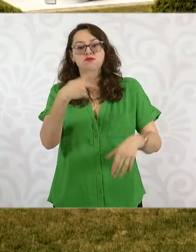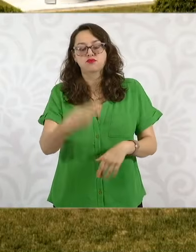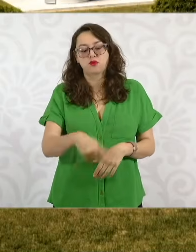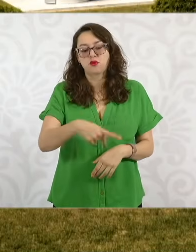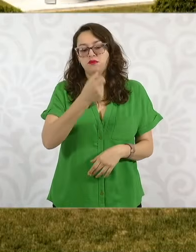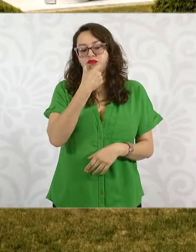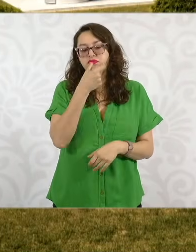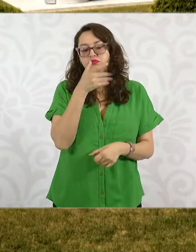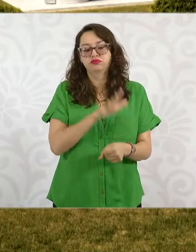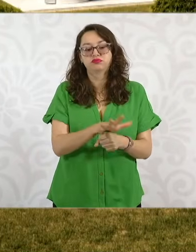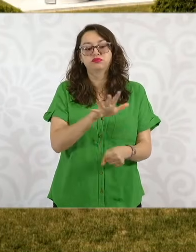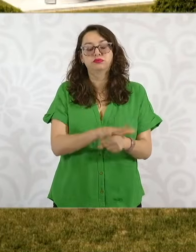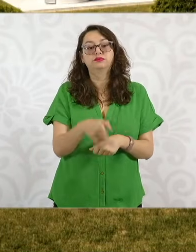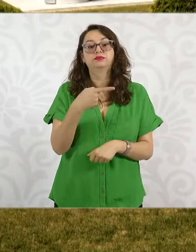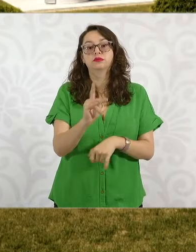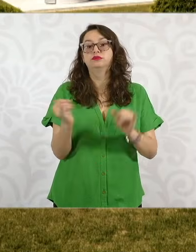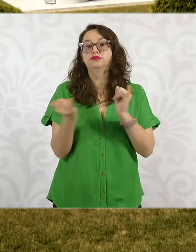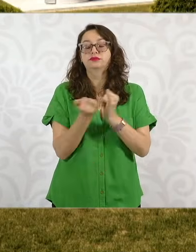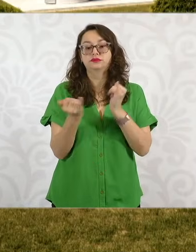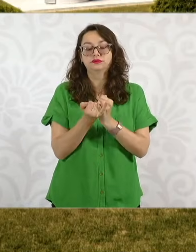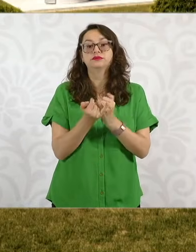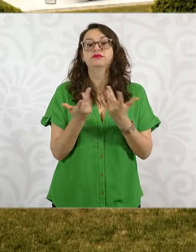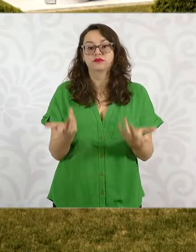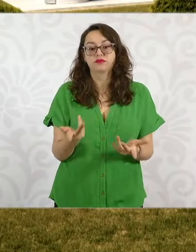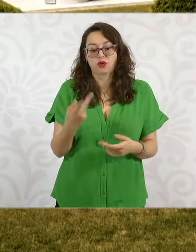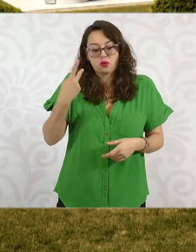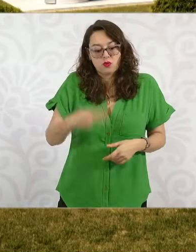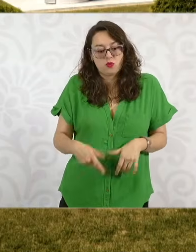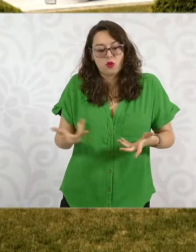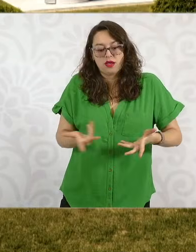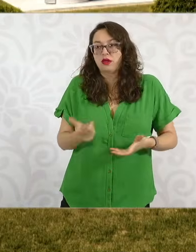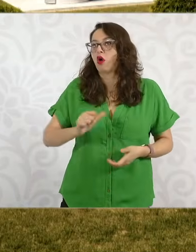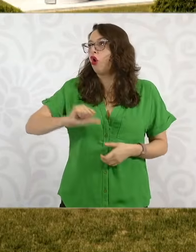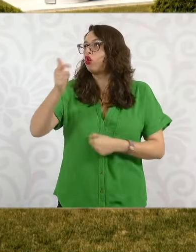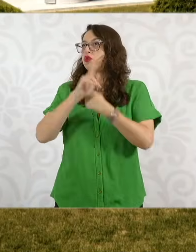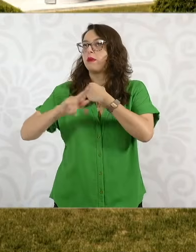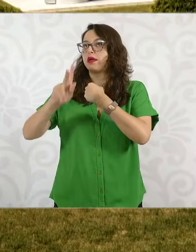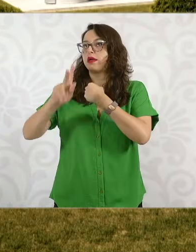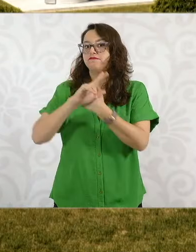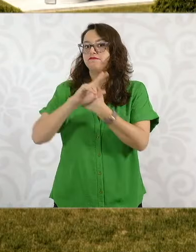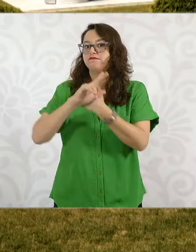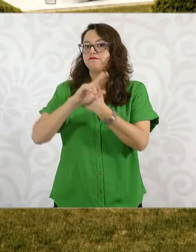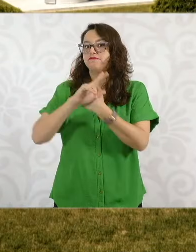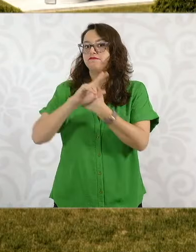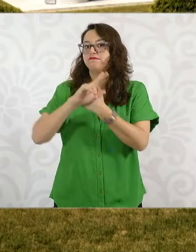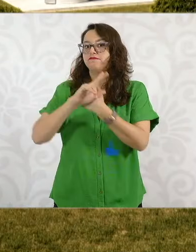pero también exportar productos orgullosamente hechos en México a distintos países. Más de la